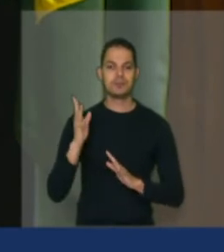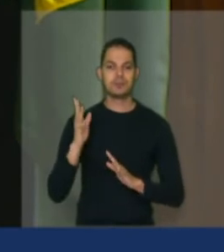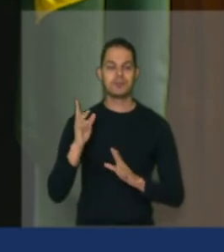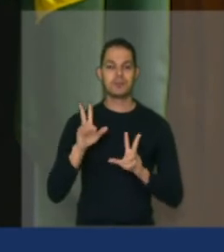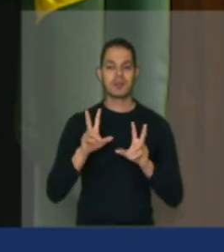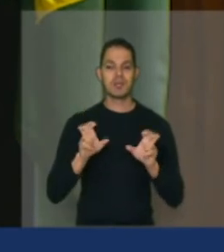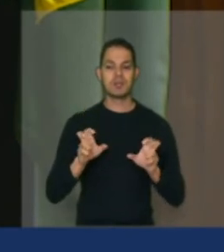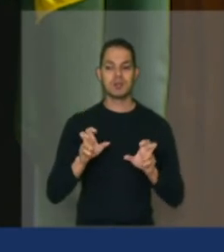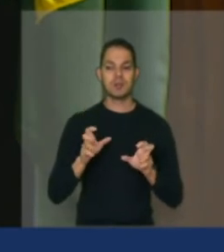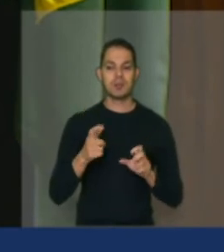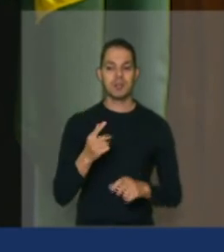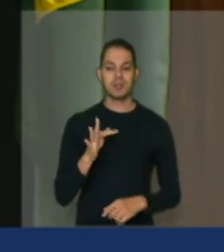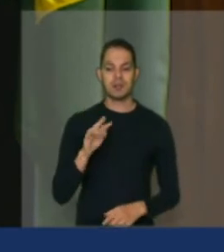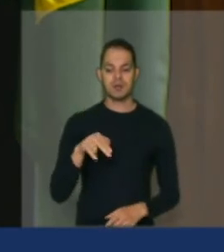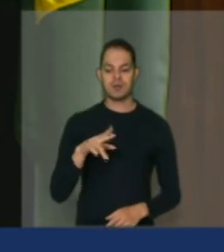FEITA EM RELAÇÃO AO FUNDO